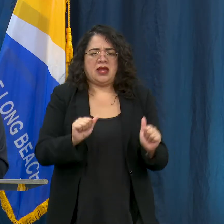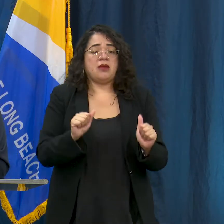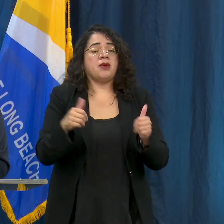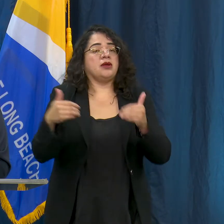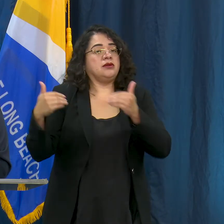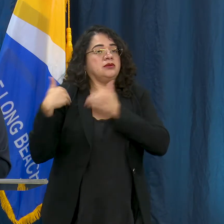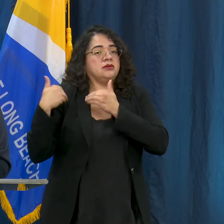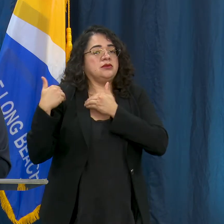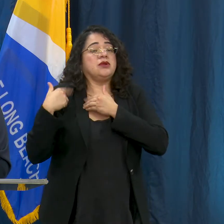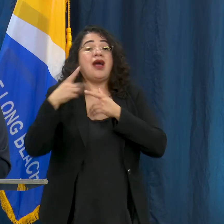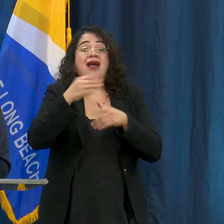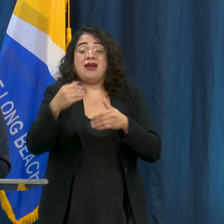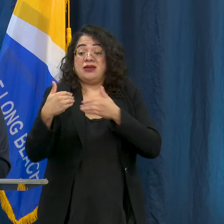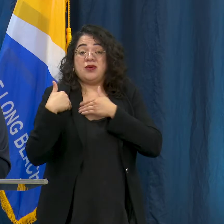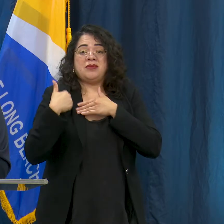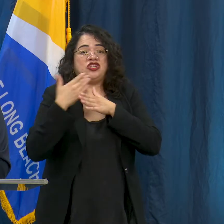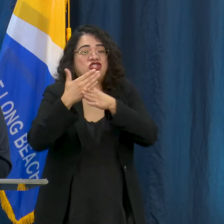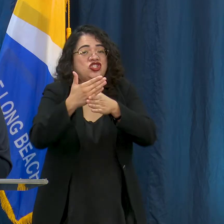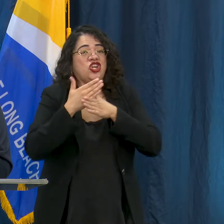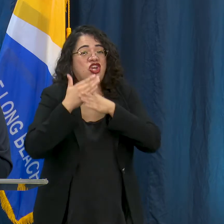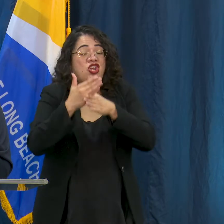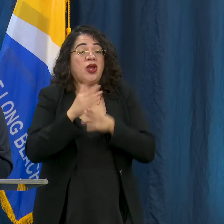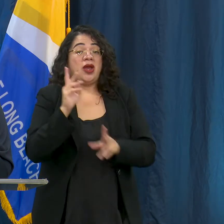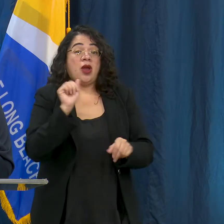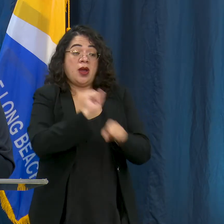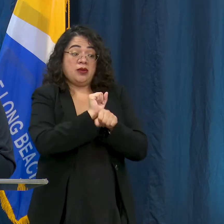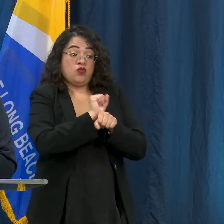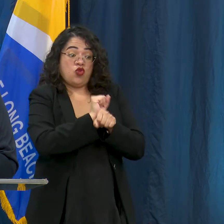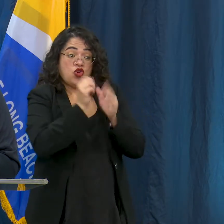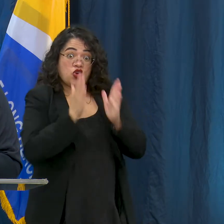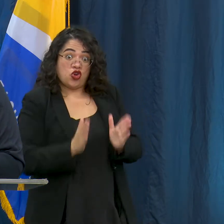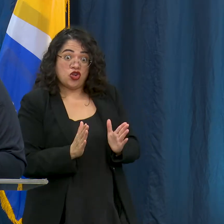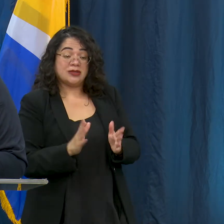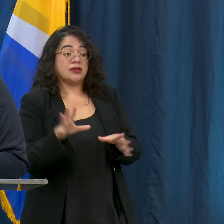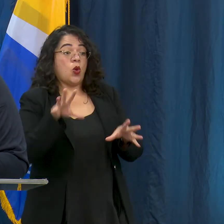Impreza's a los clientes todo sabemos continue our app owner de nuestra parte